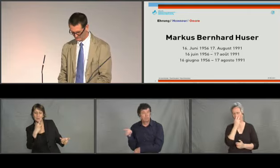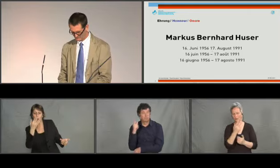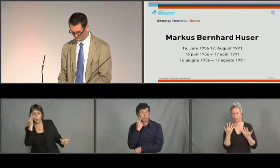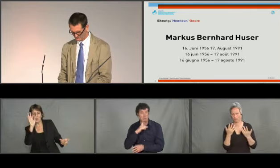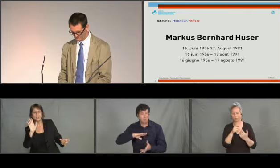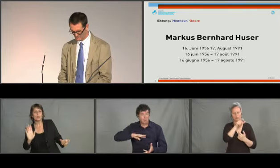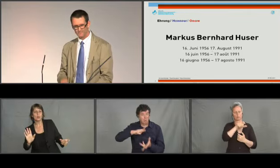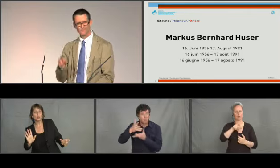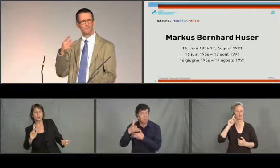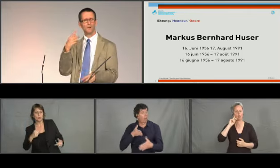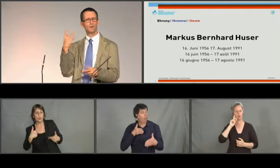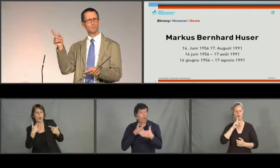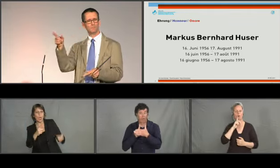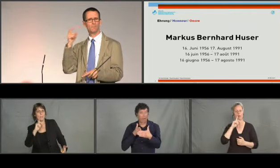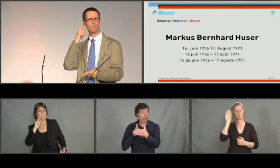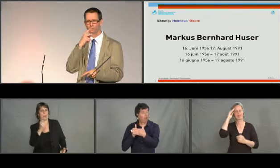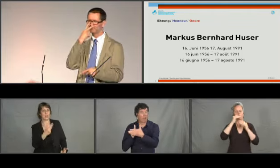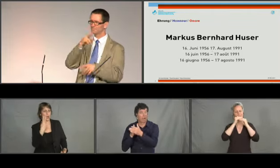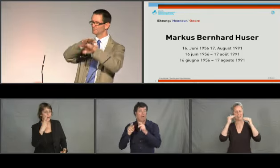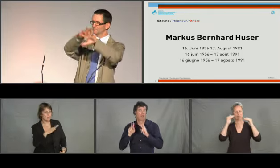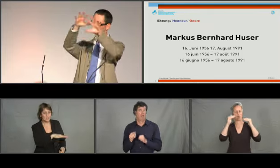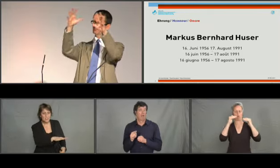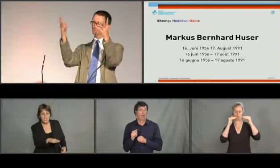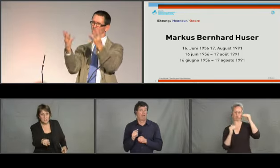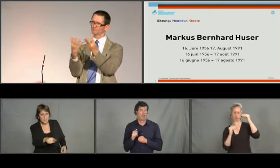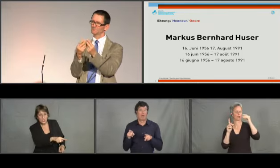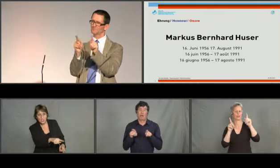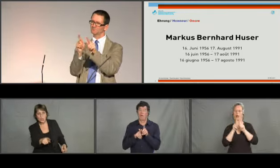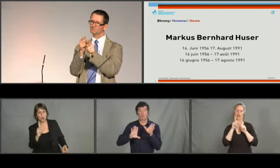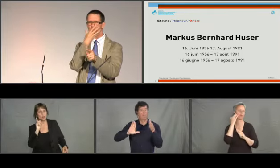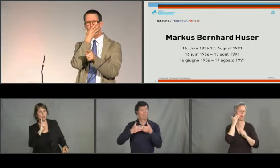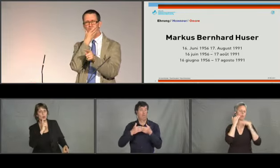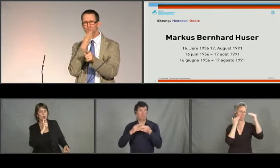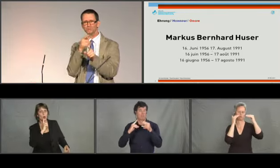nicht das gleiche Bildungsniveau erreichen wie Hörende.